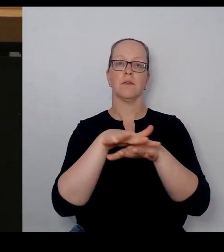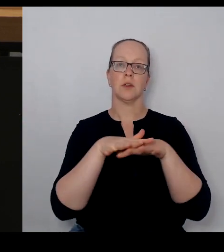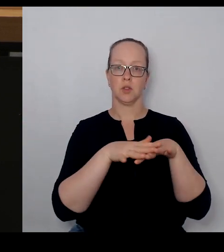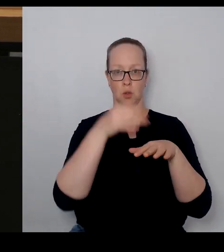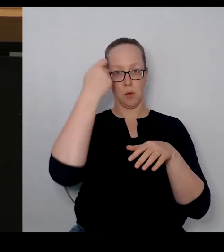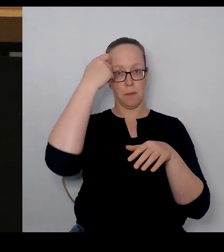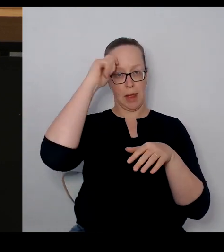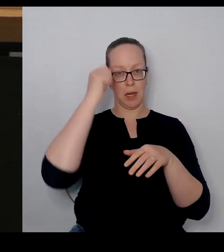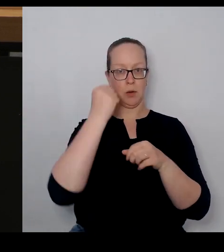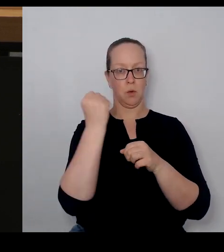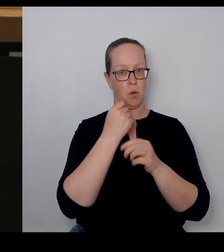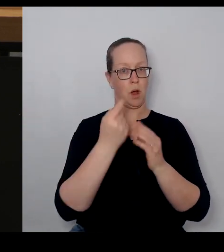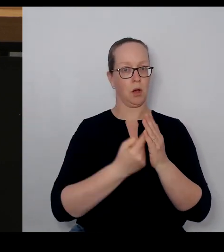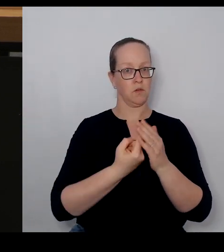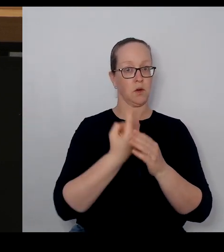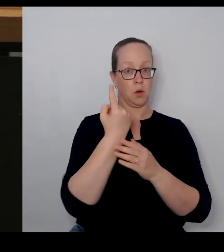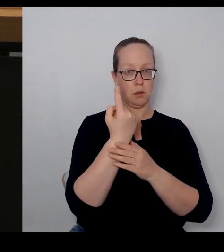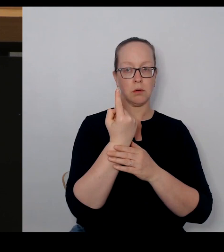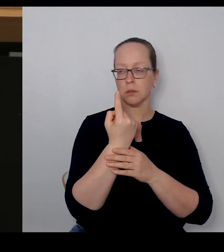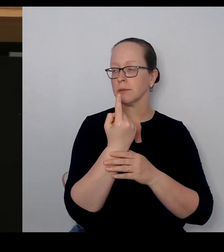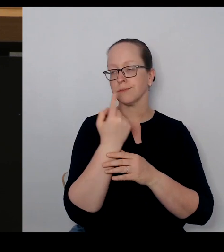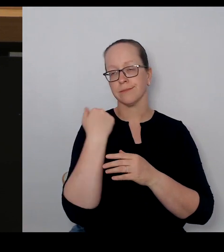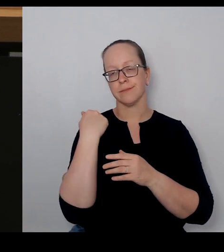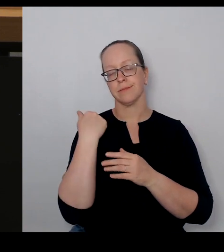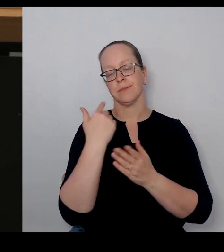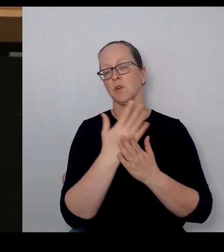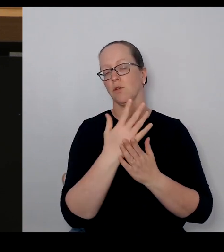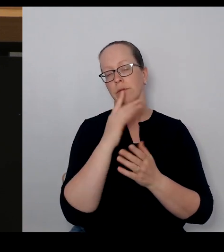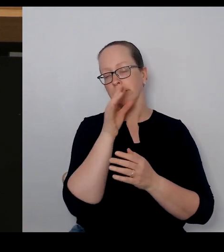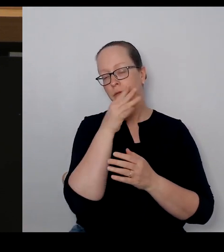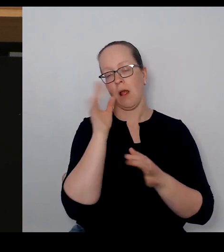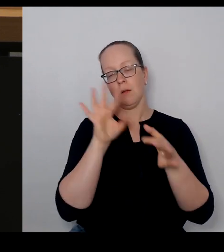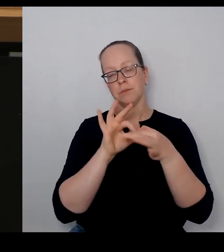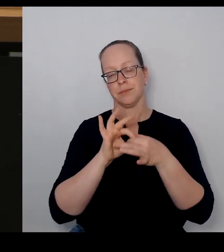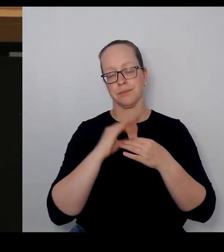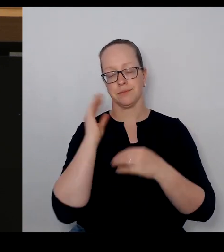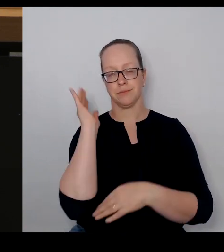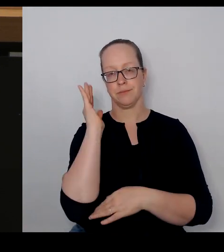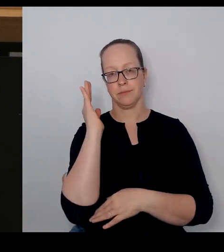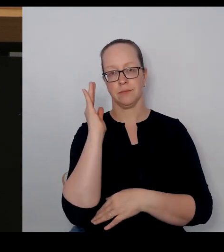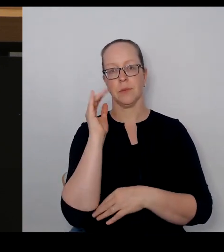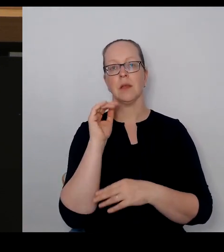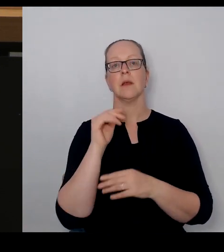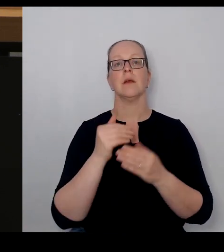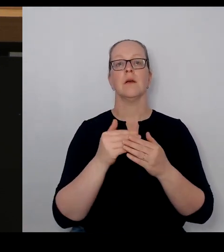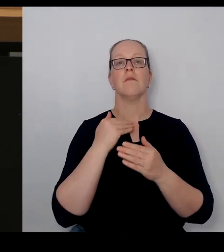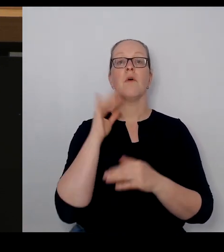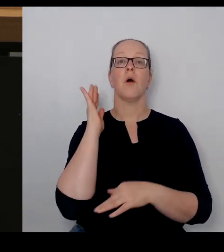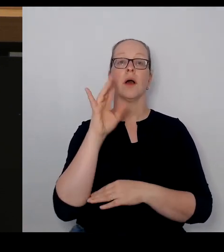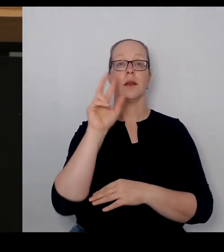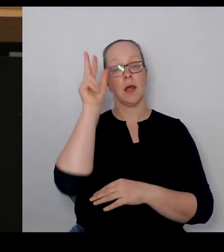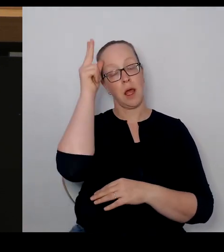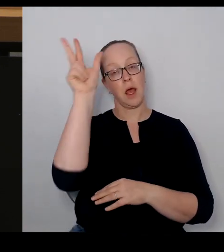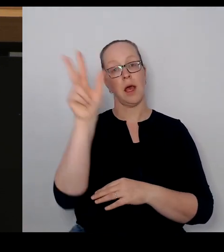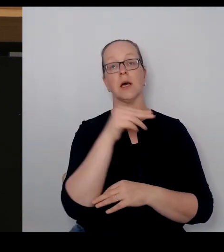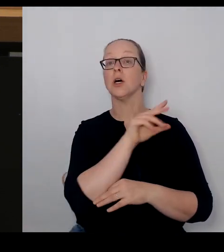kann ich mich meinem Vorredner, Herrn Schulze, nur anschließen. Dennoch will ich darauf verweisen, dass wir vor dem Hintergrund dieser